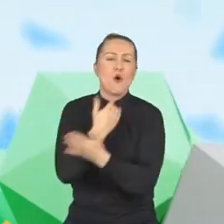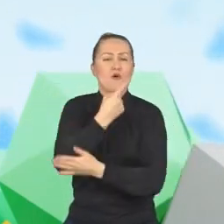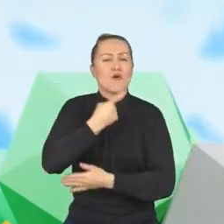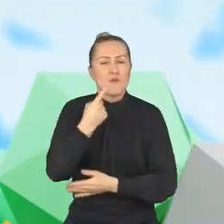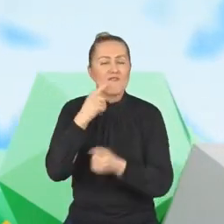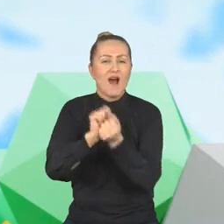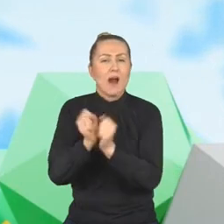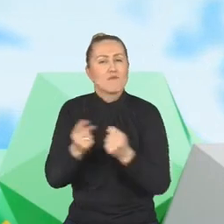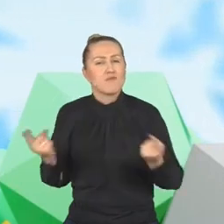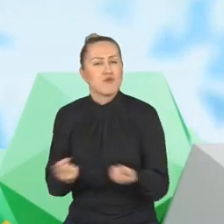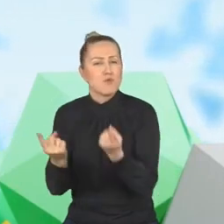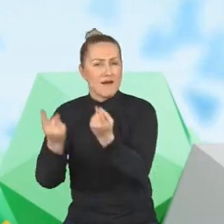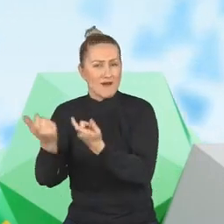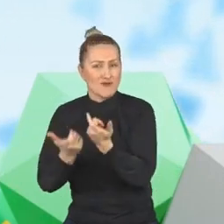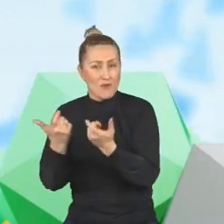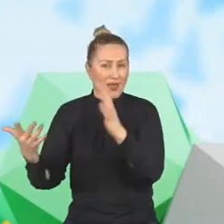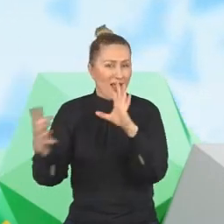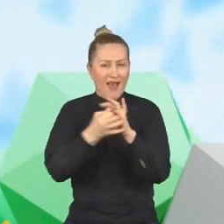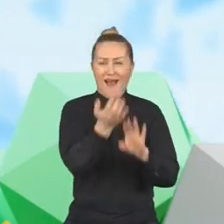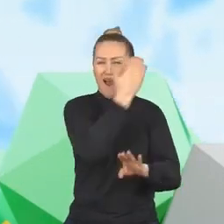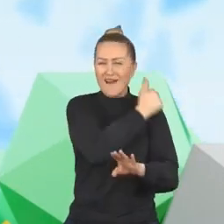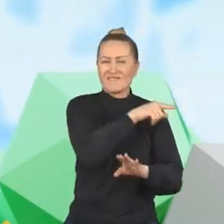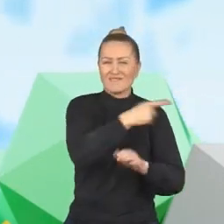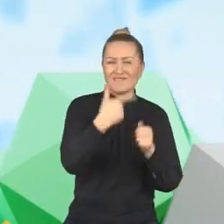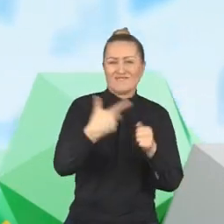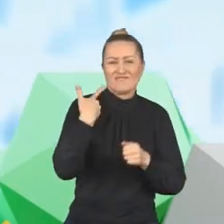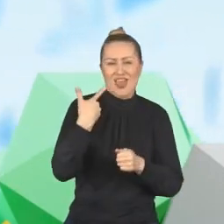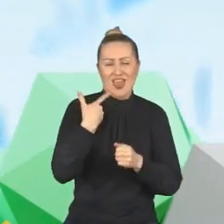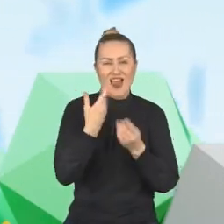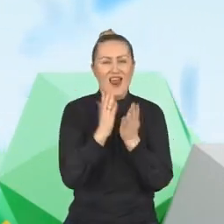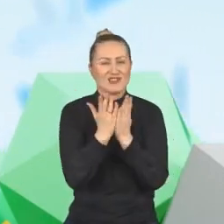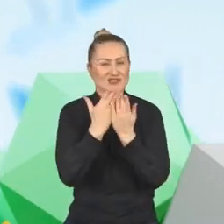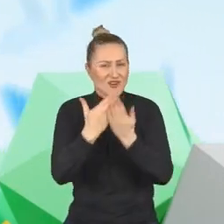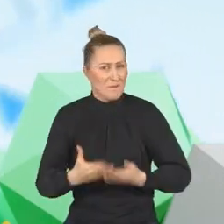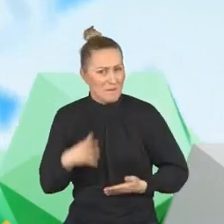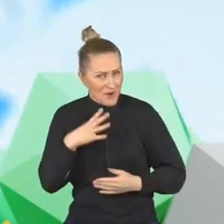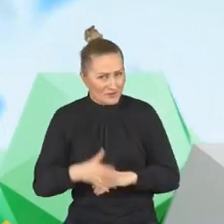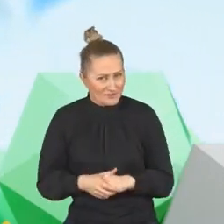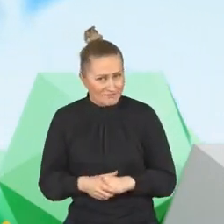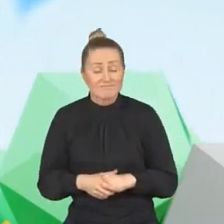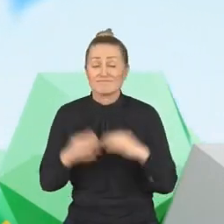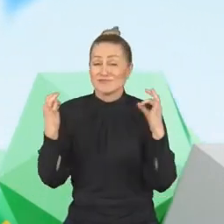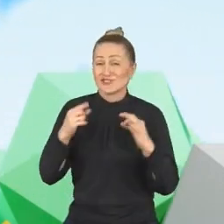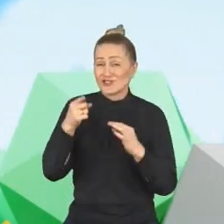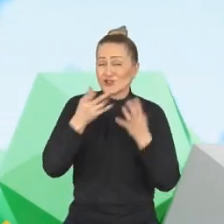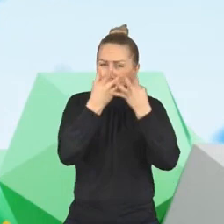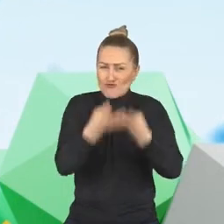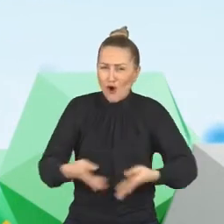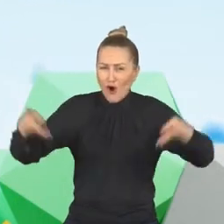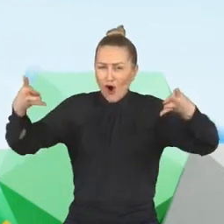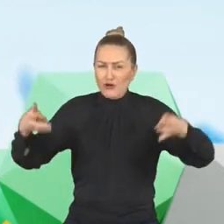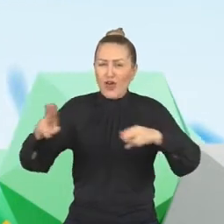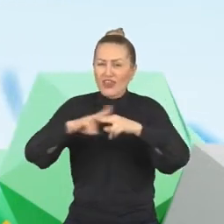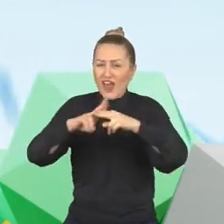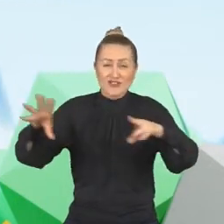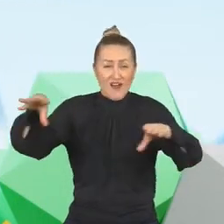po konteksty dwudziestowiecznej literatury. Dzisiaj chciałbym do tego dużego już koszyka narzędzi, z którego na co dzień korzystacie, dołożyć